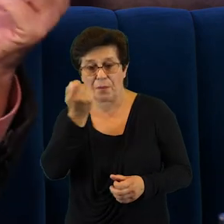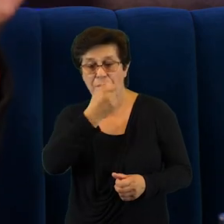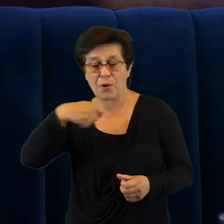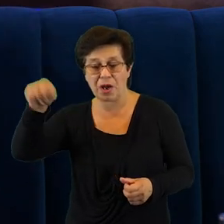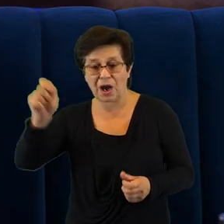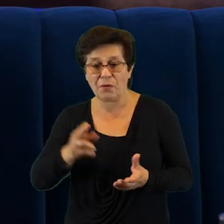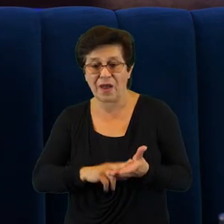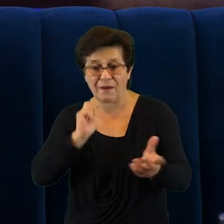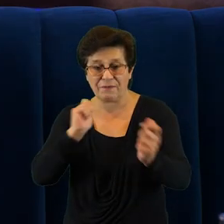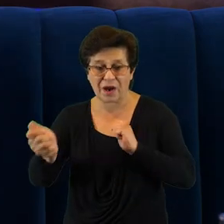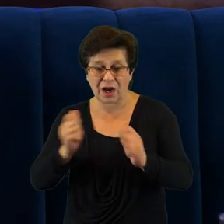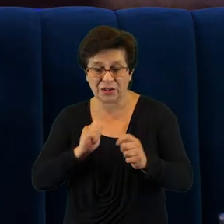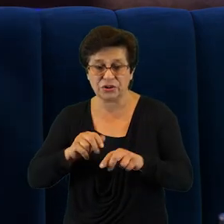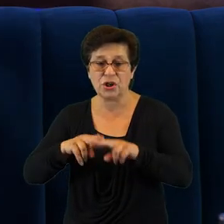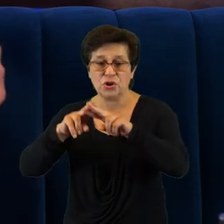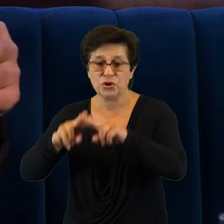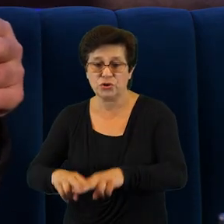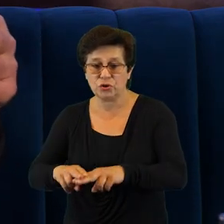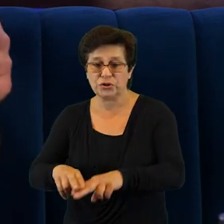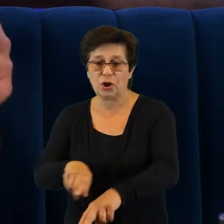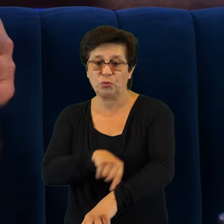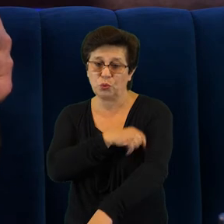a później został dłużej, bo mama o nim zapomniała.